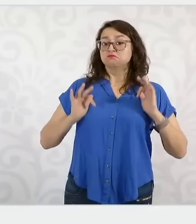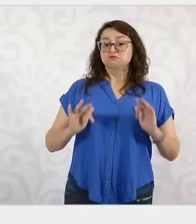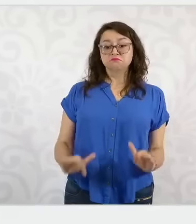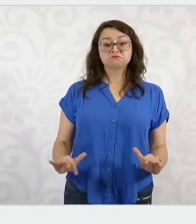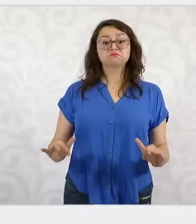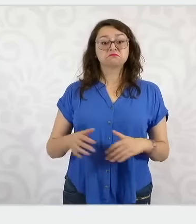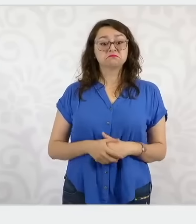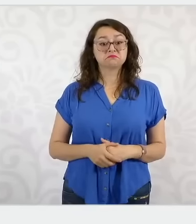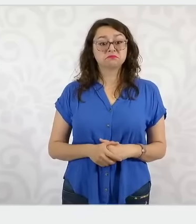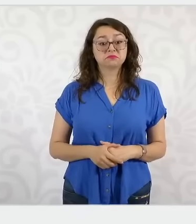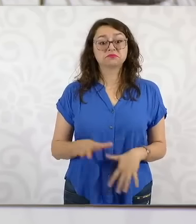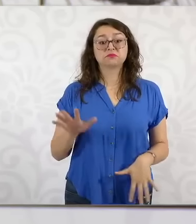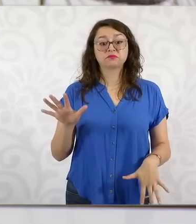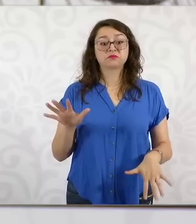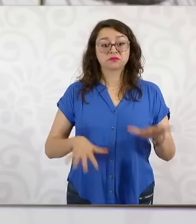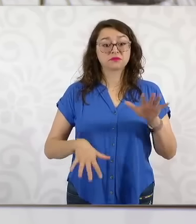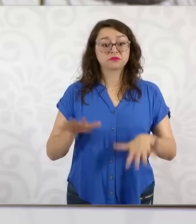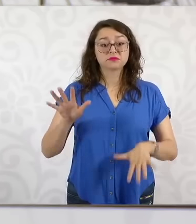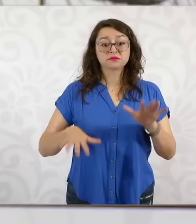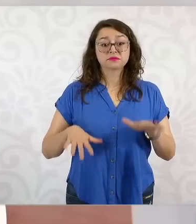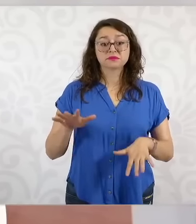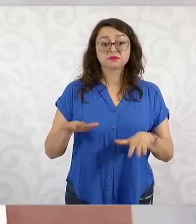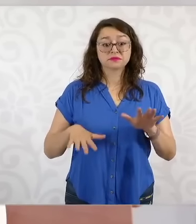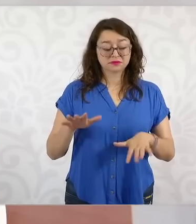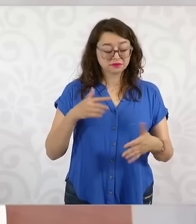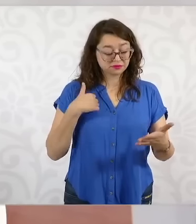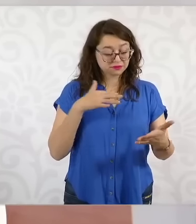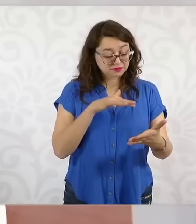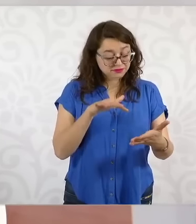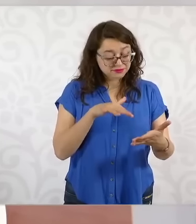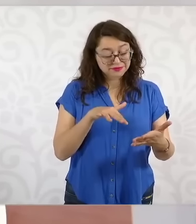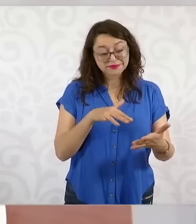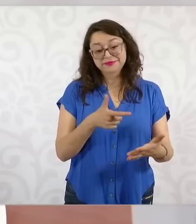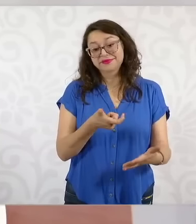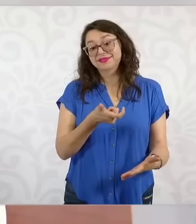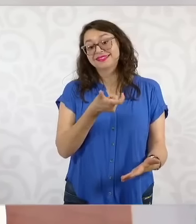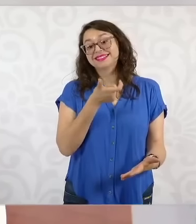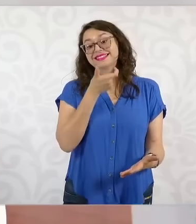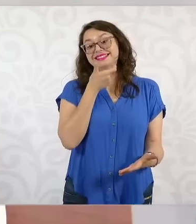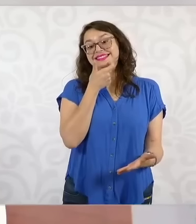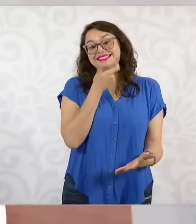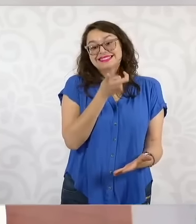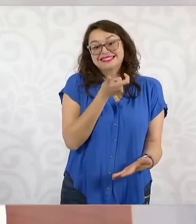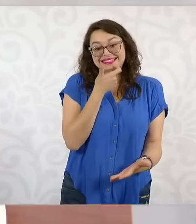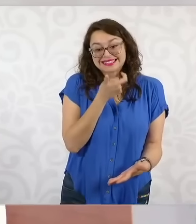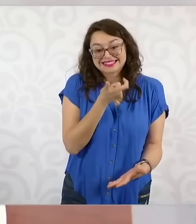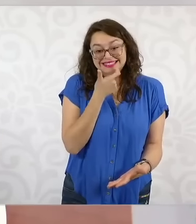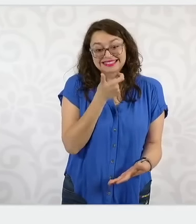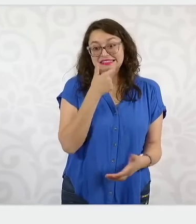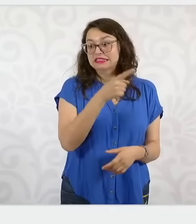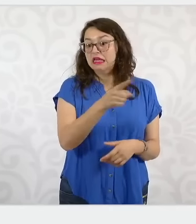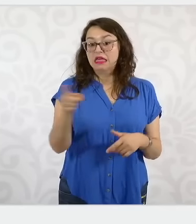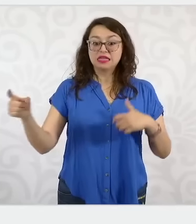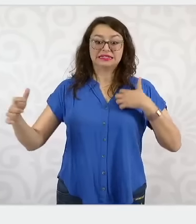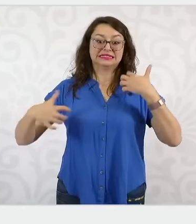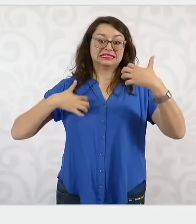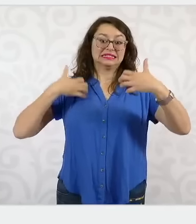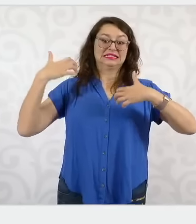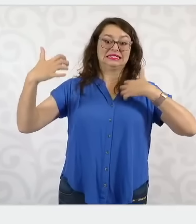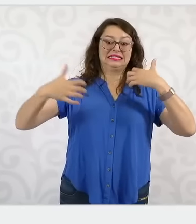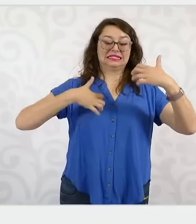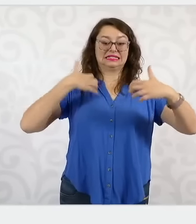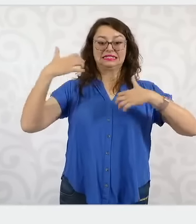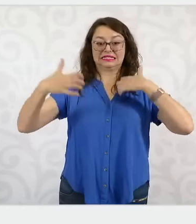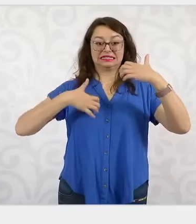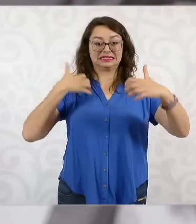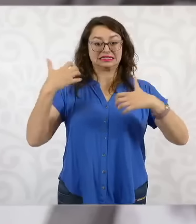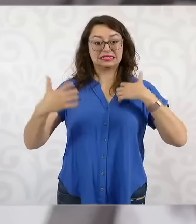Hasta me dan a veces eh eh risa los los están bien enojados. Ayer veía un debate ahí de Rivapalacio